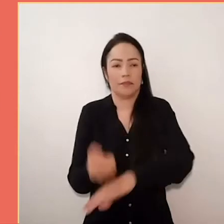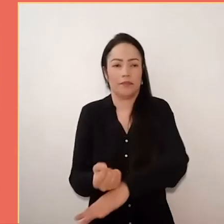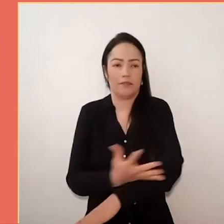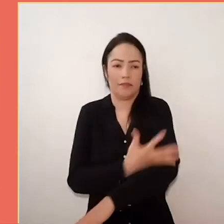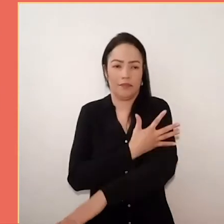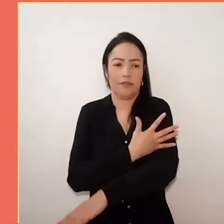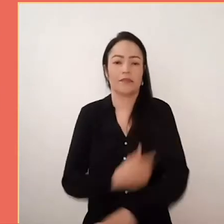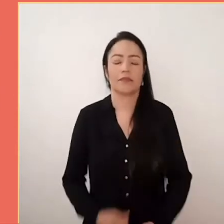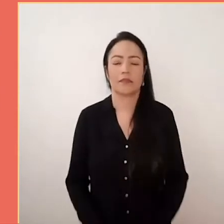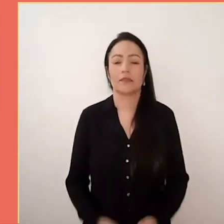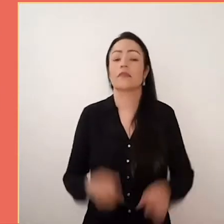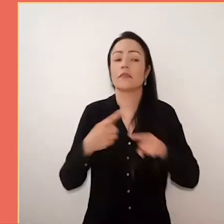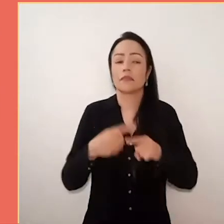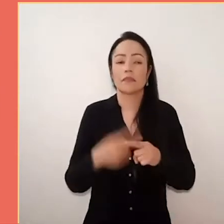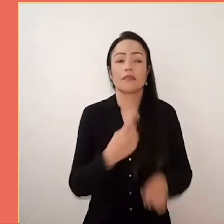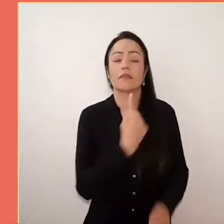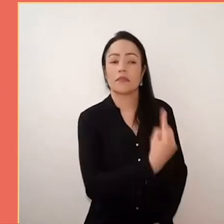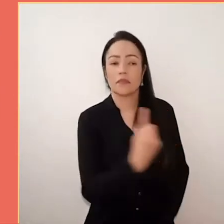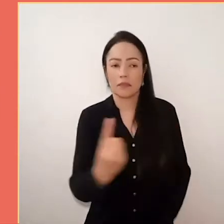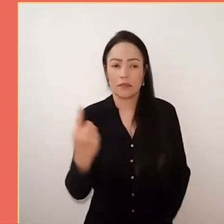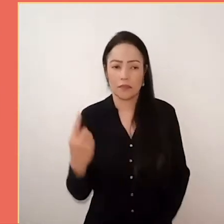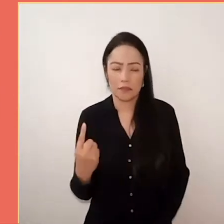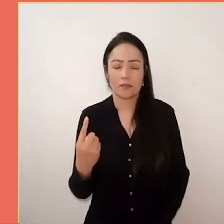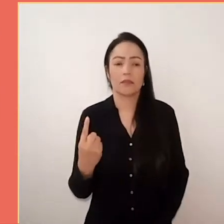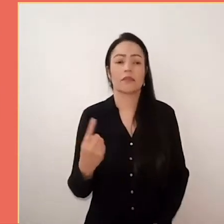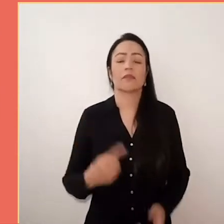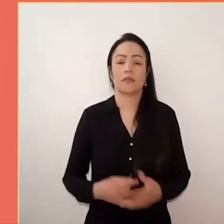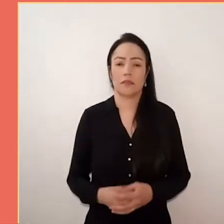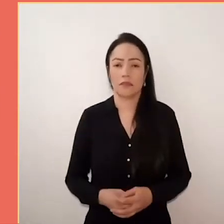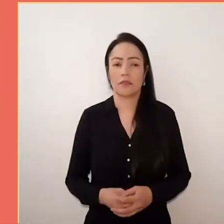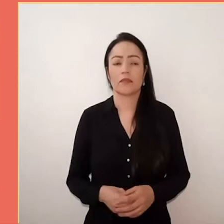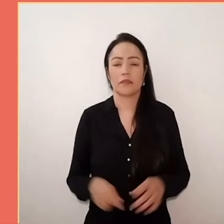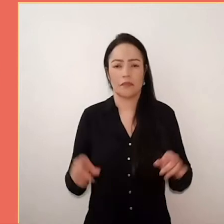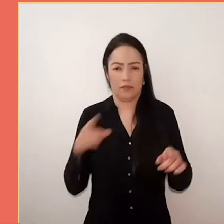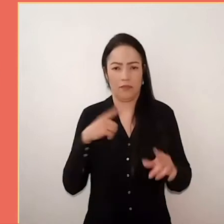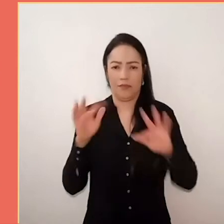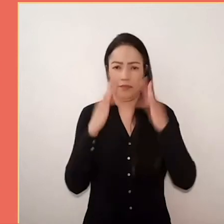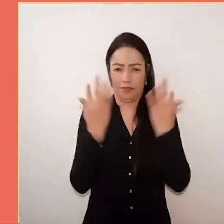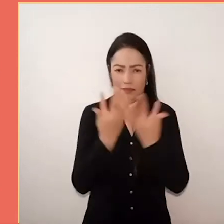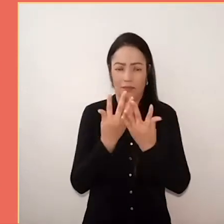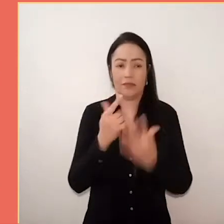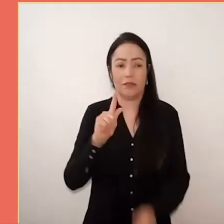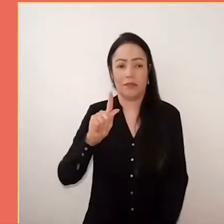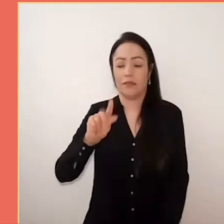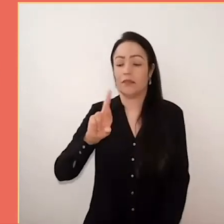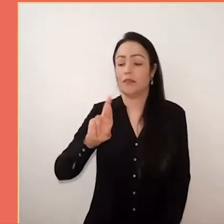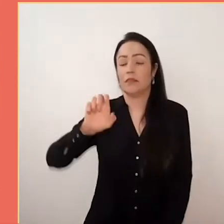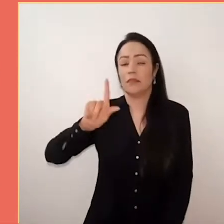Porque cada um dos parentes do Gregor Samsa reage a seu modo,